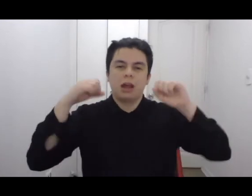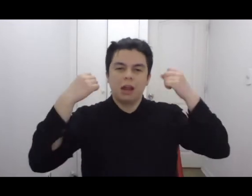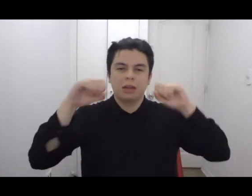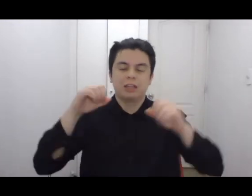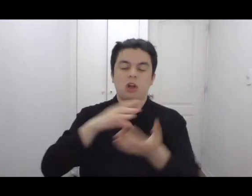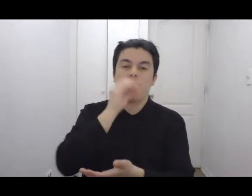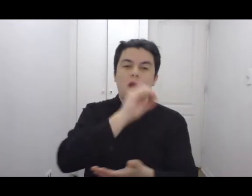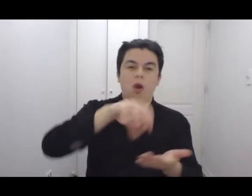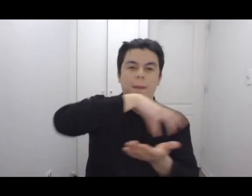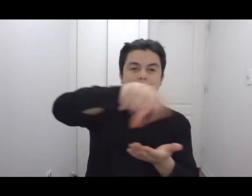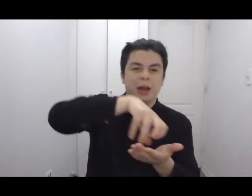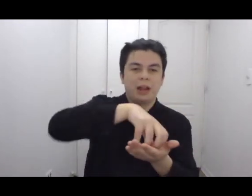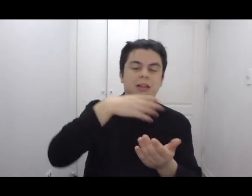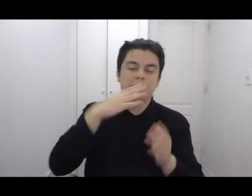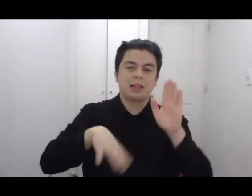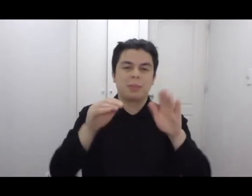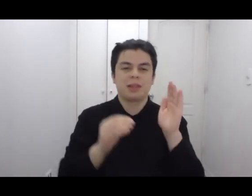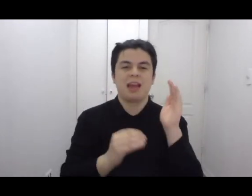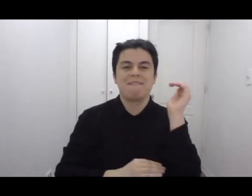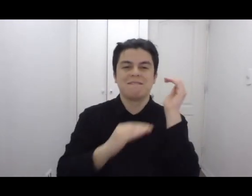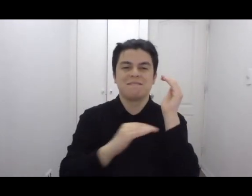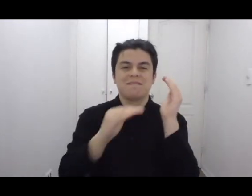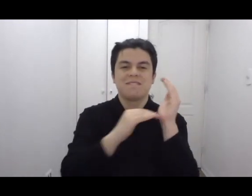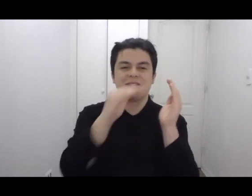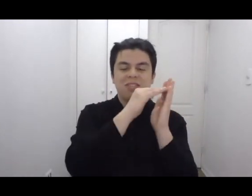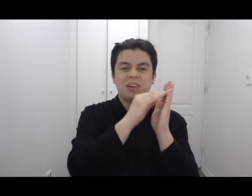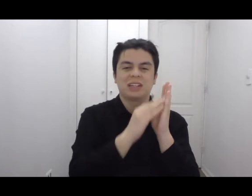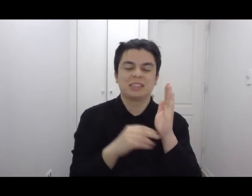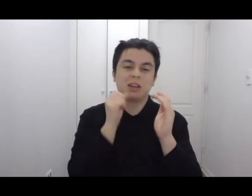con el tema de la pandemia dependiendo las fases que estemos los aforos donde se puede